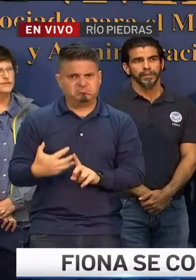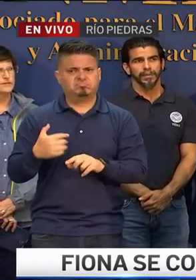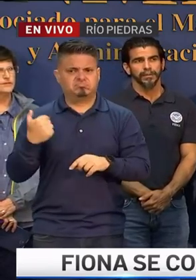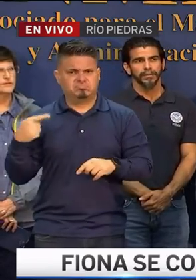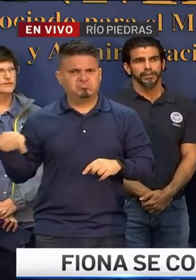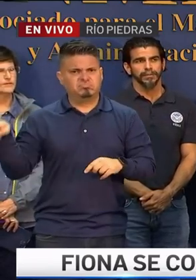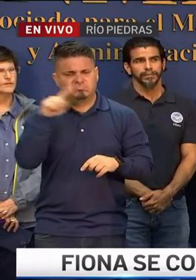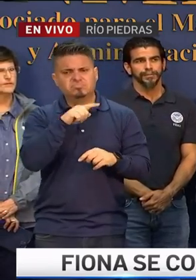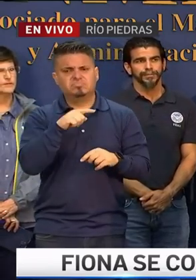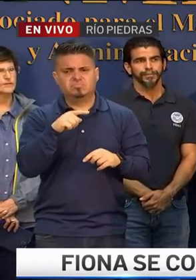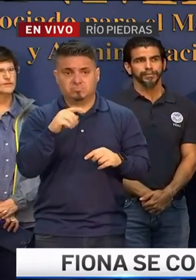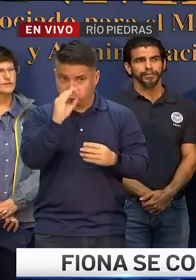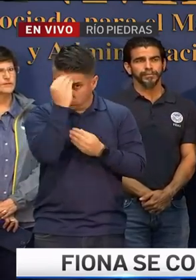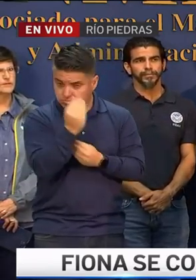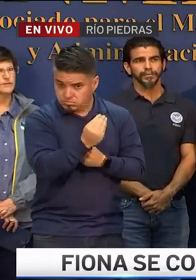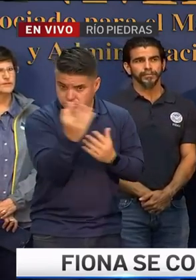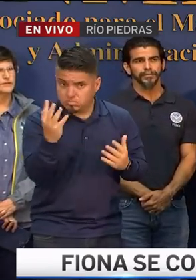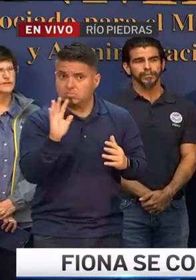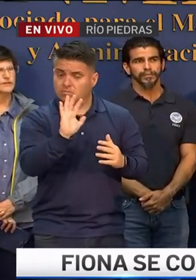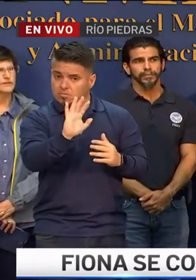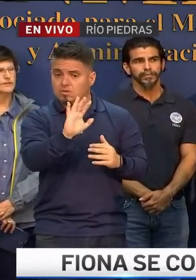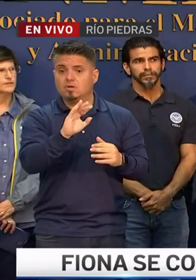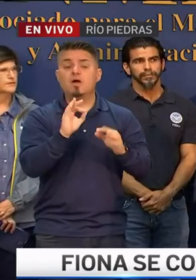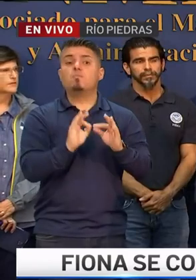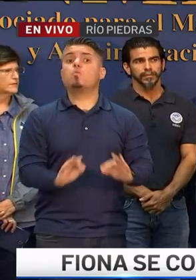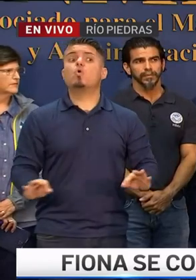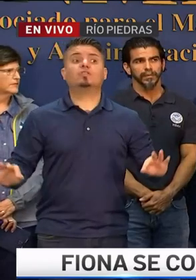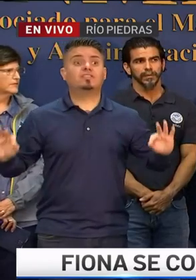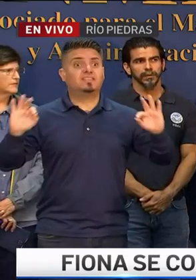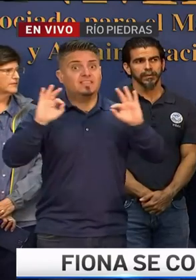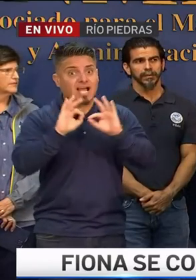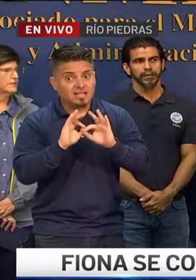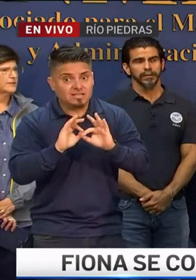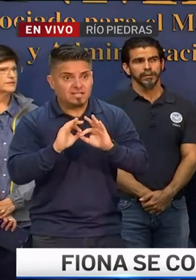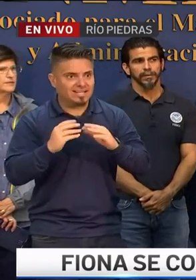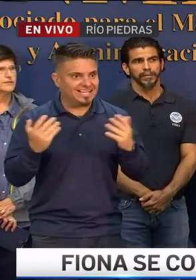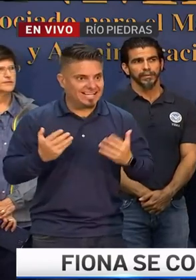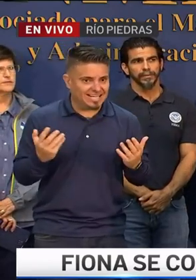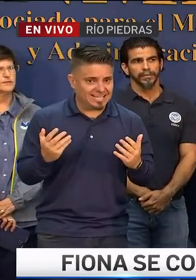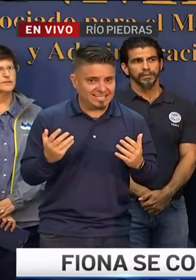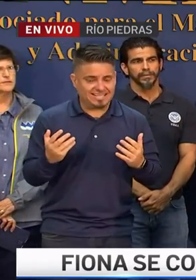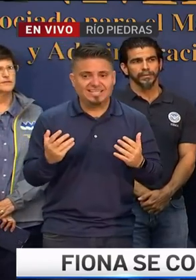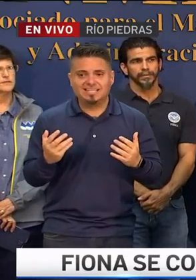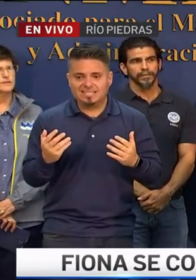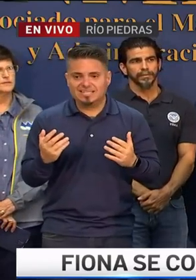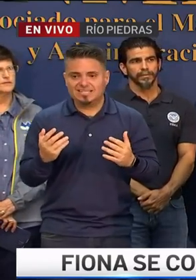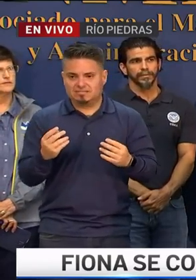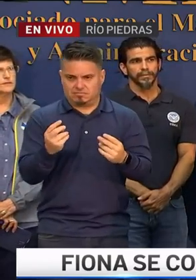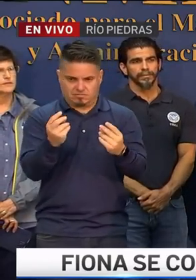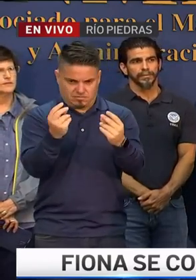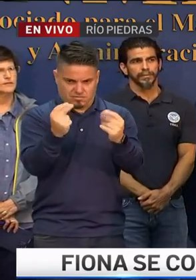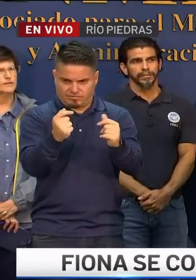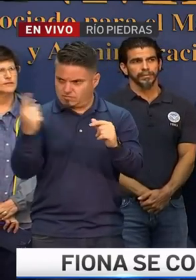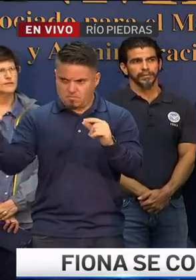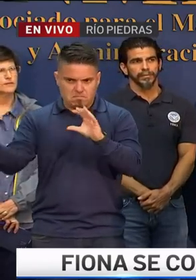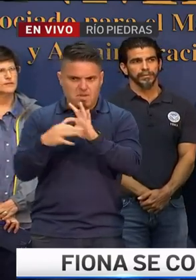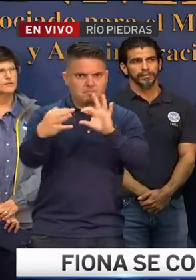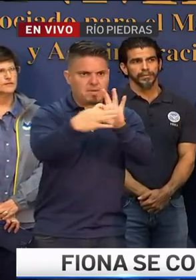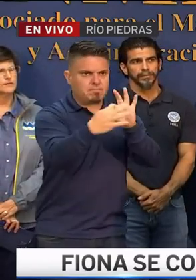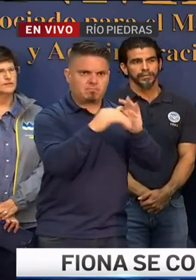SERVICIO DE AGUA, ENTRAR